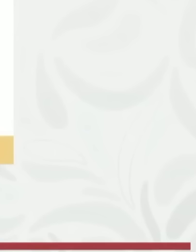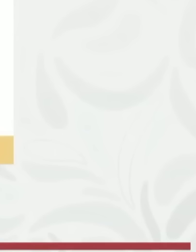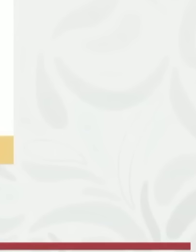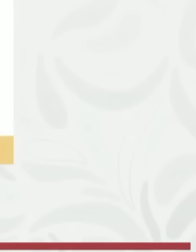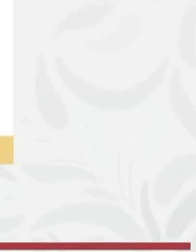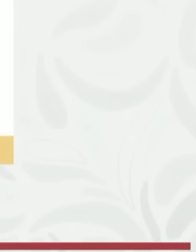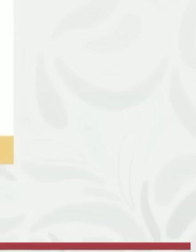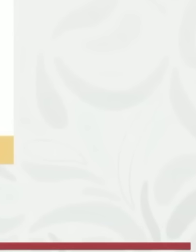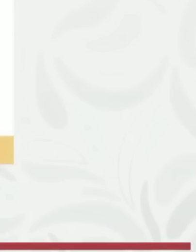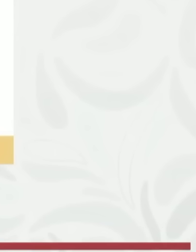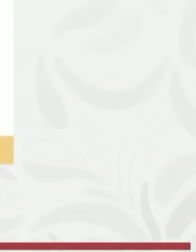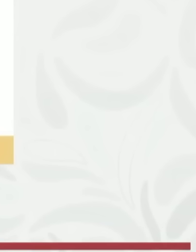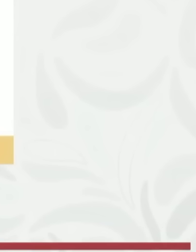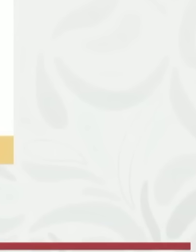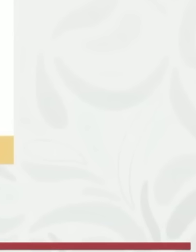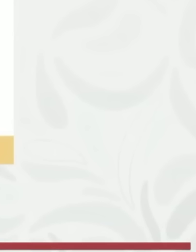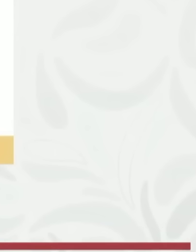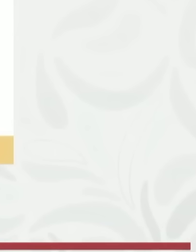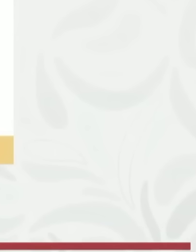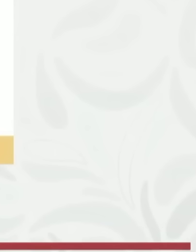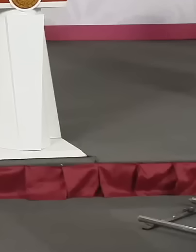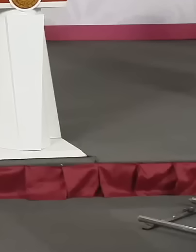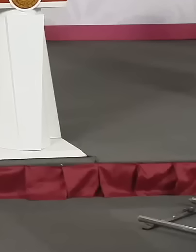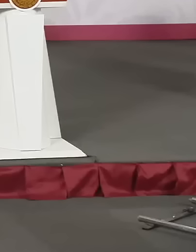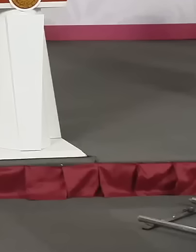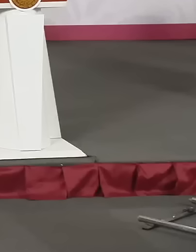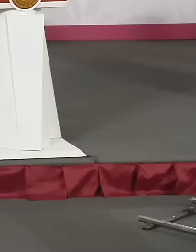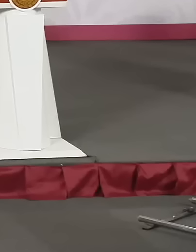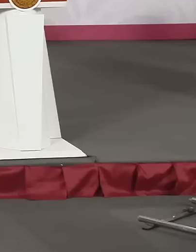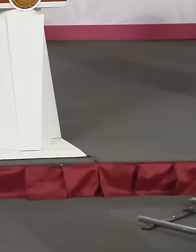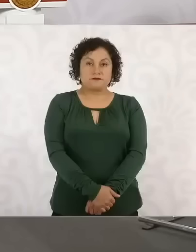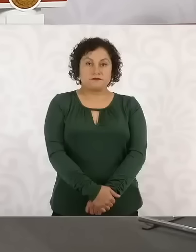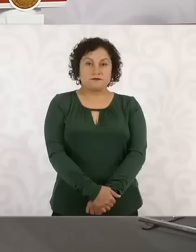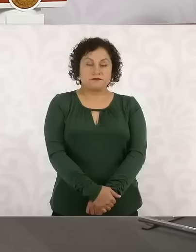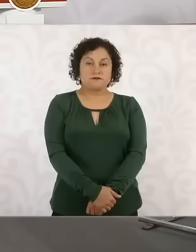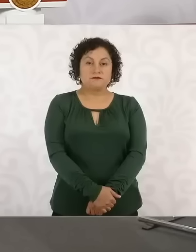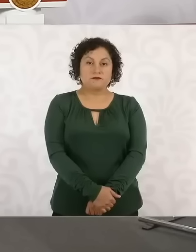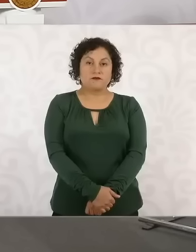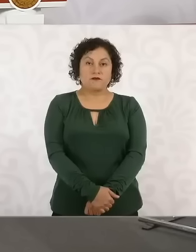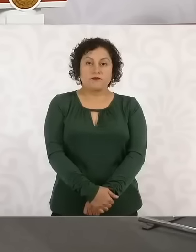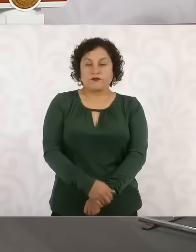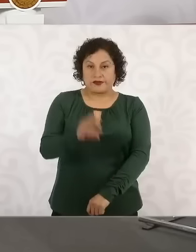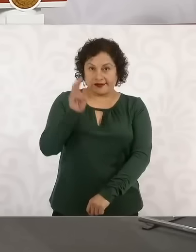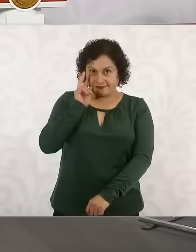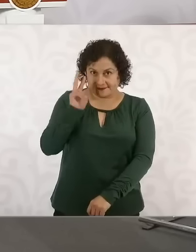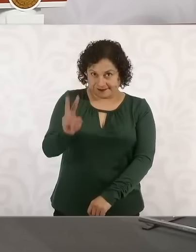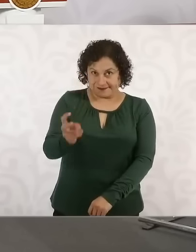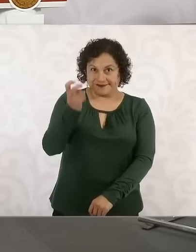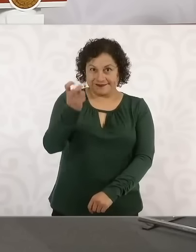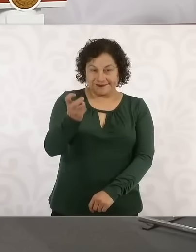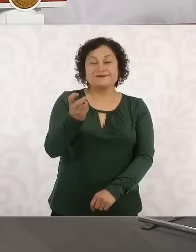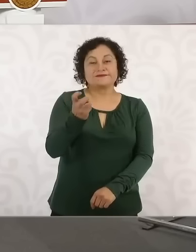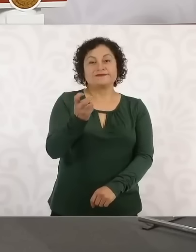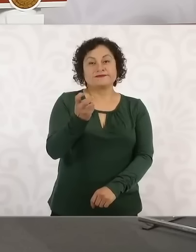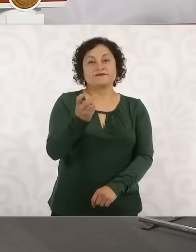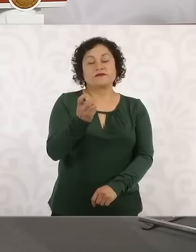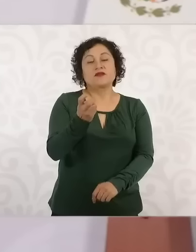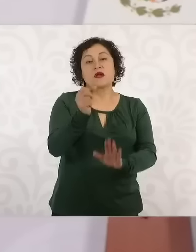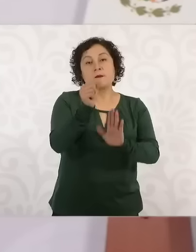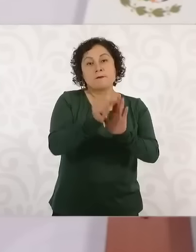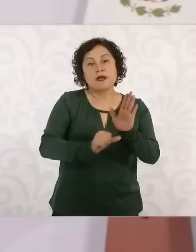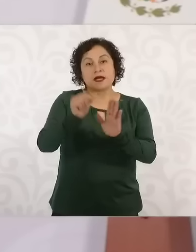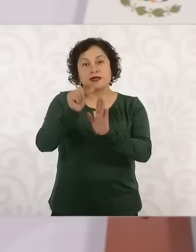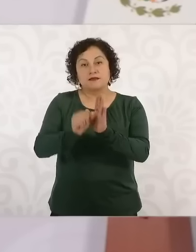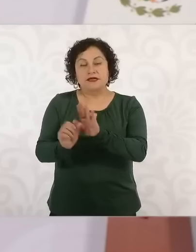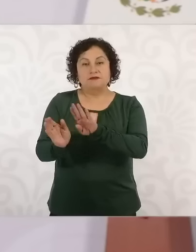y a todos con el tiempo adecuado. Y cada mes tiene su su calendario, si quieren pasarlo así